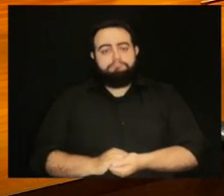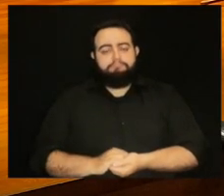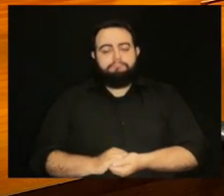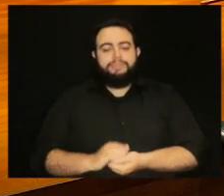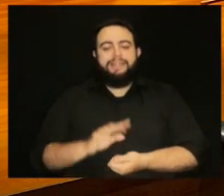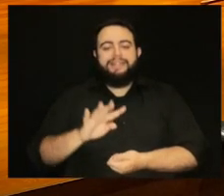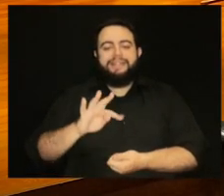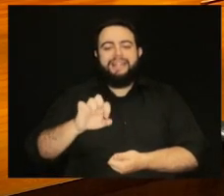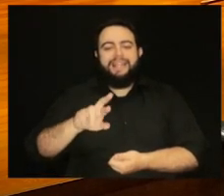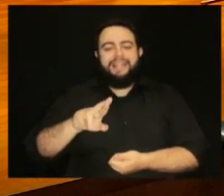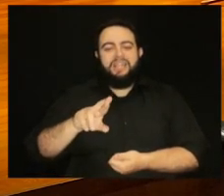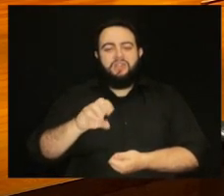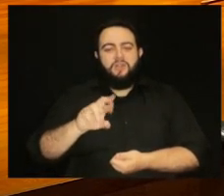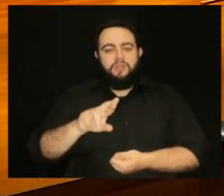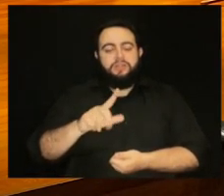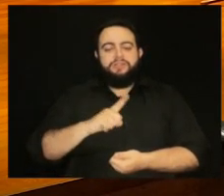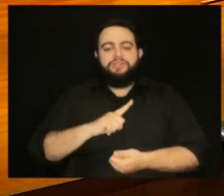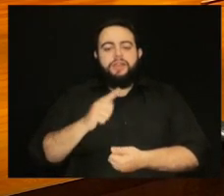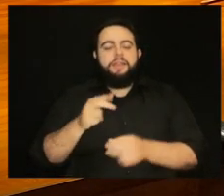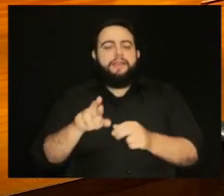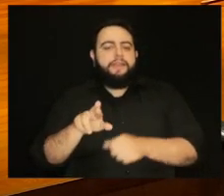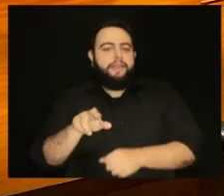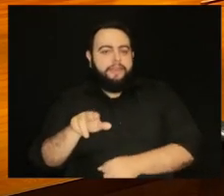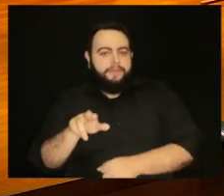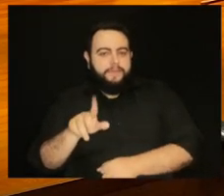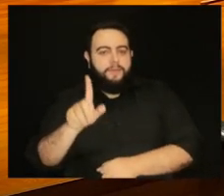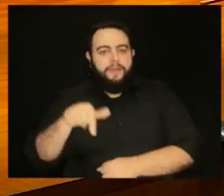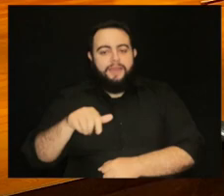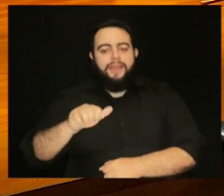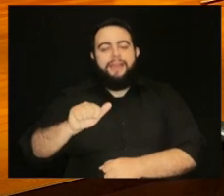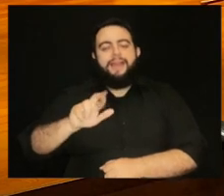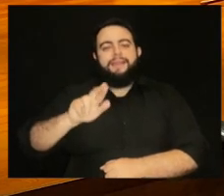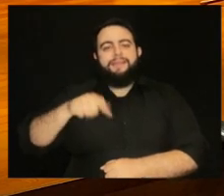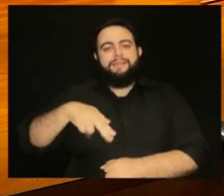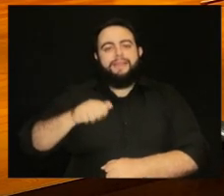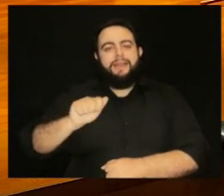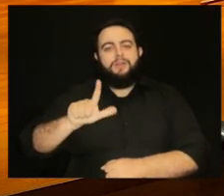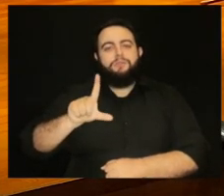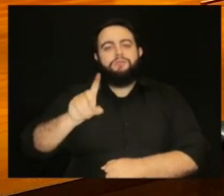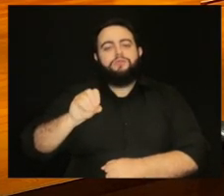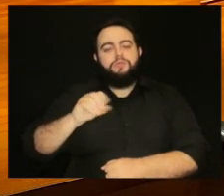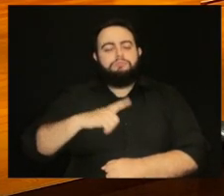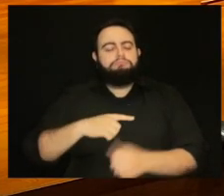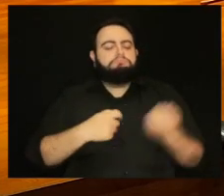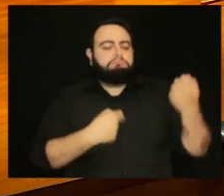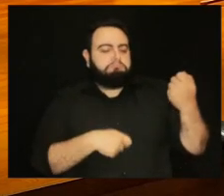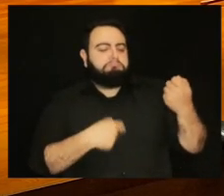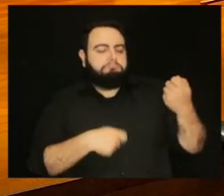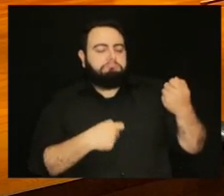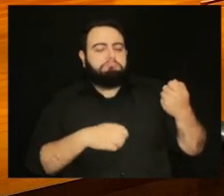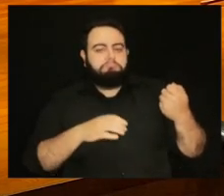dos Facões tinha um irmão do Octávio Dutra, que era o Arnaldo Dutra, que tocava cavaquinho e tal. Estou